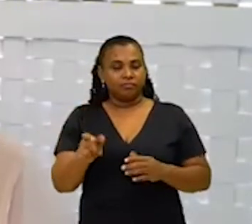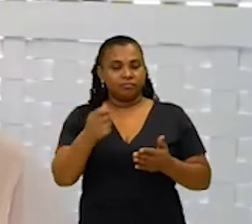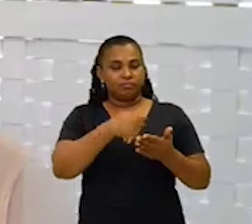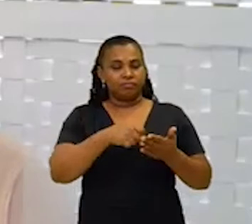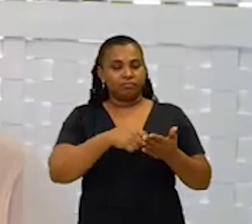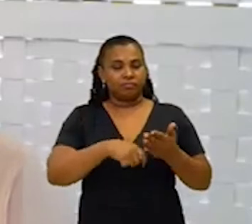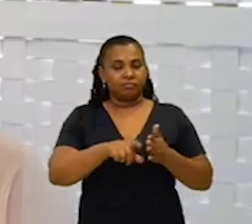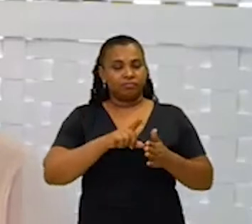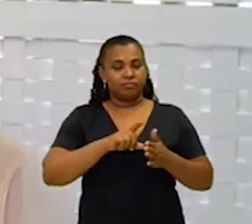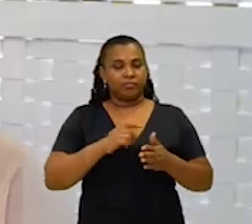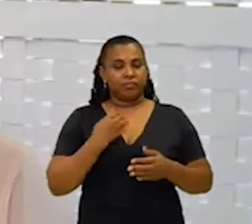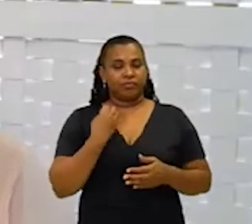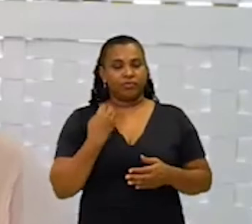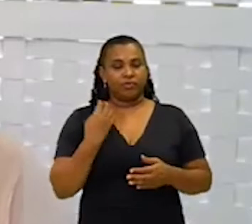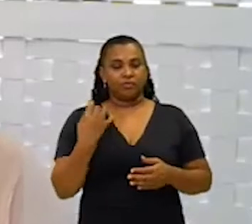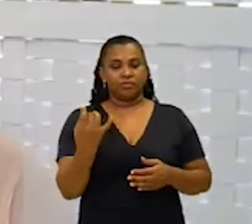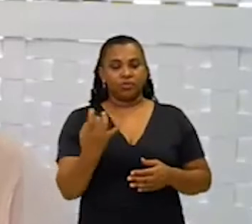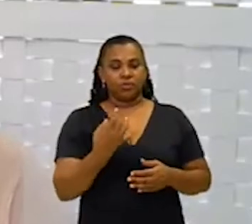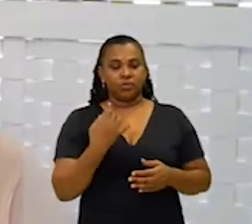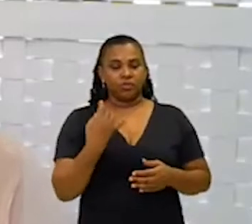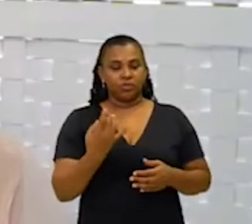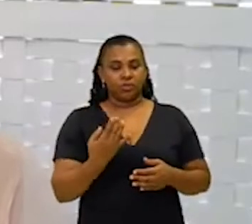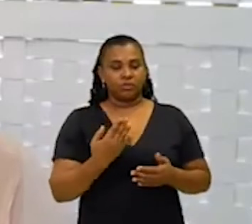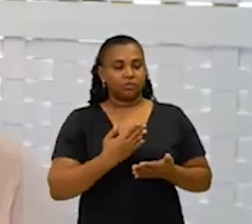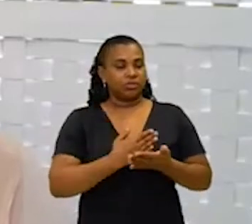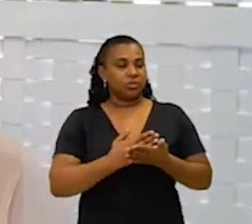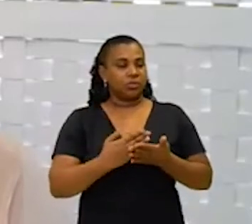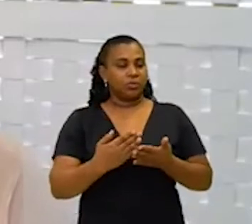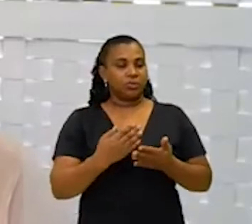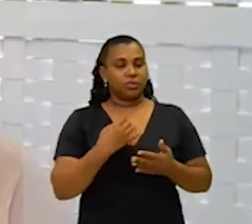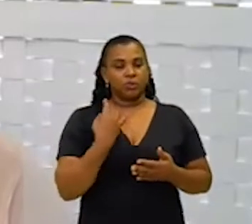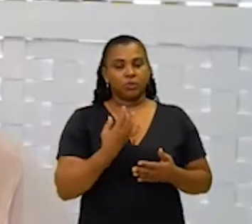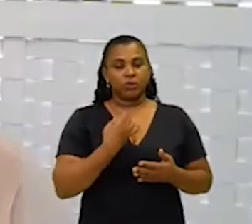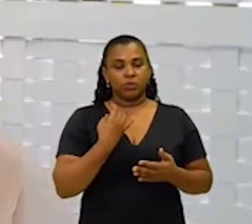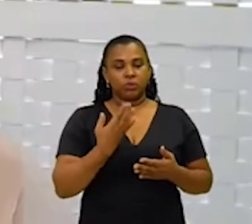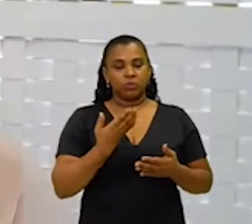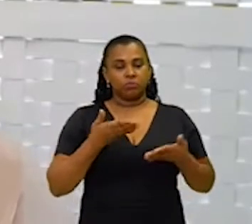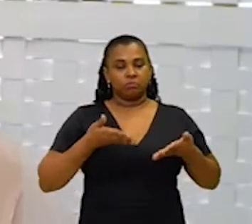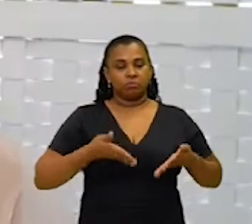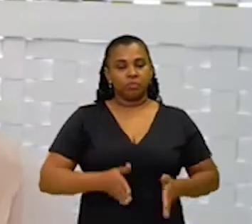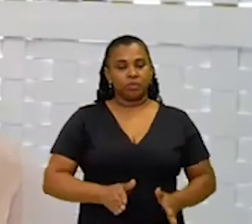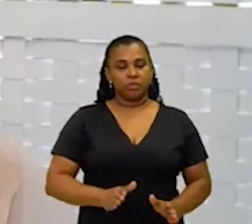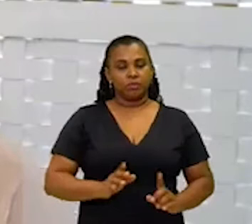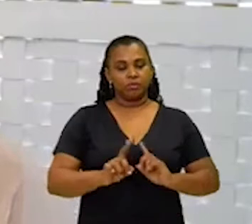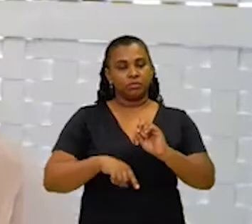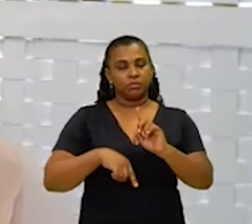solitária na nossa viagem que começa a solitária mas aqui Encontramos uma viagem solitária a muito